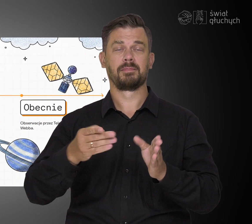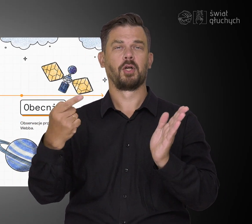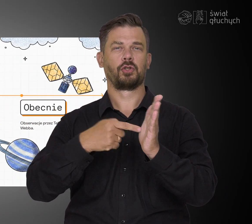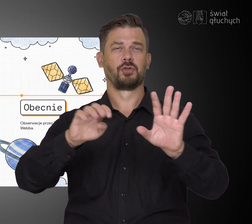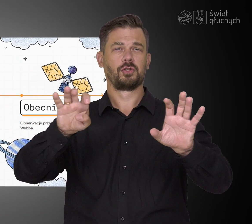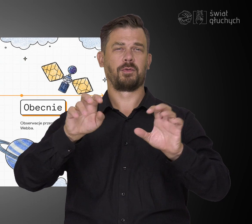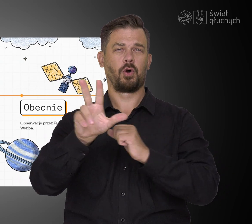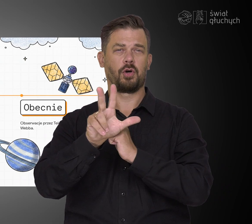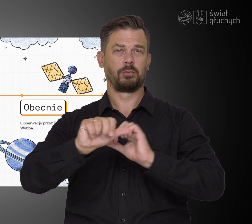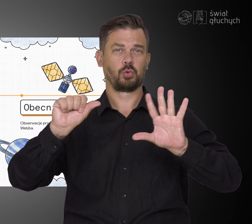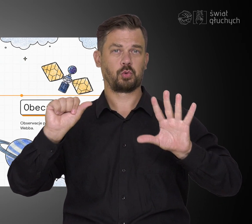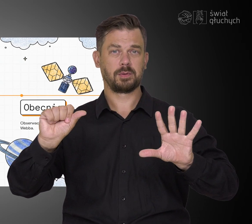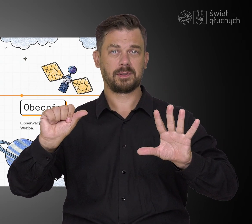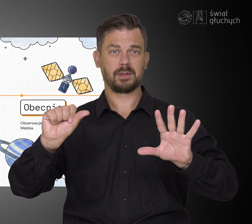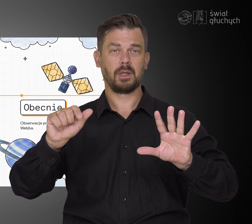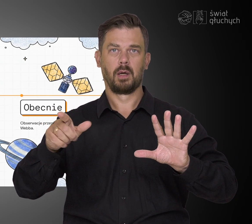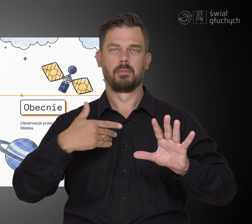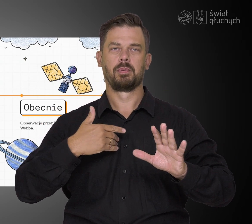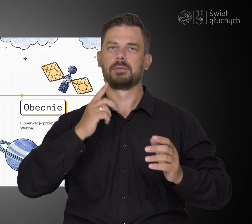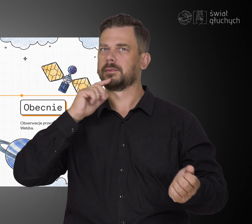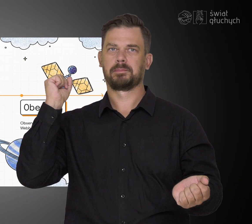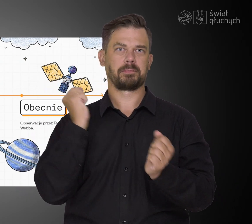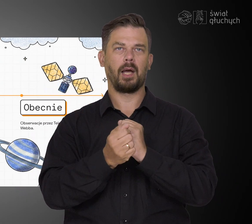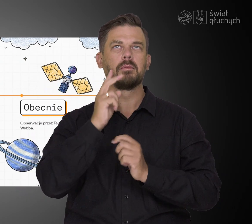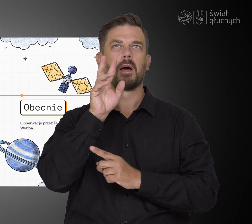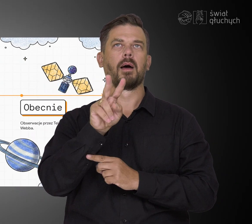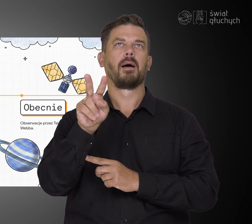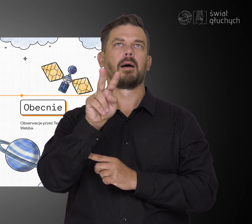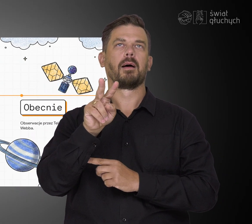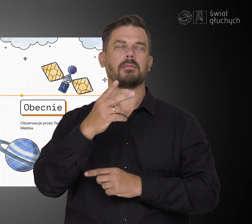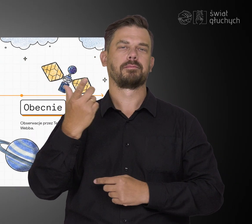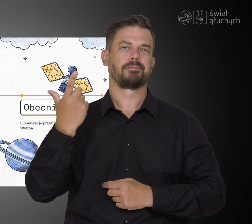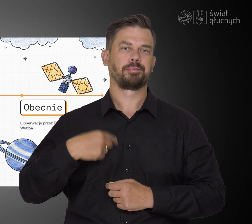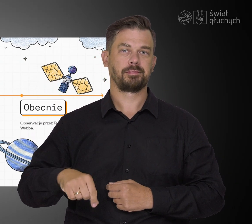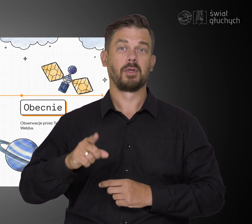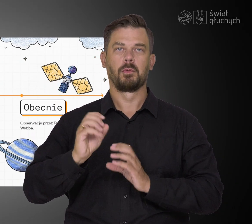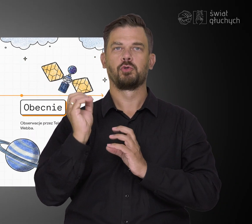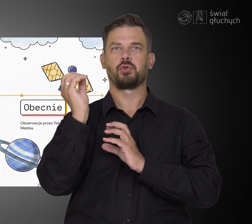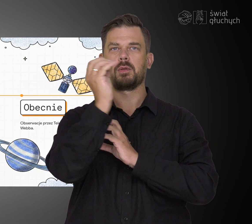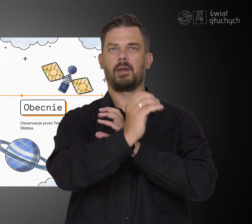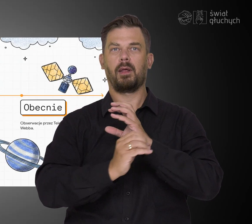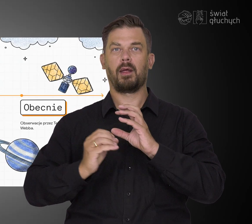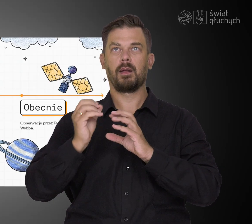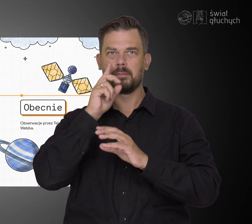zanim w 1986 roku nastąpił ten wielki krok naprzód – legendarny przelot sondy kosmicznej.